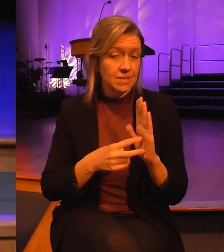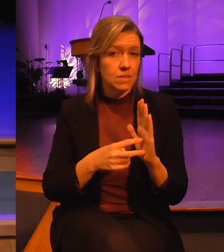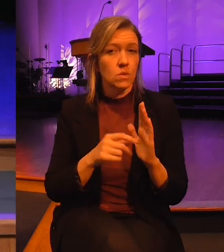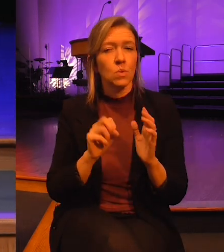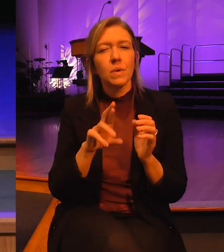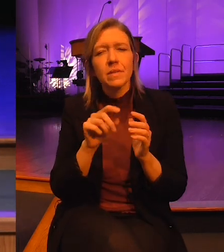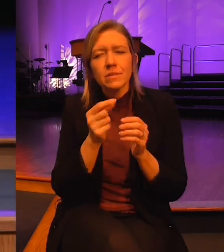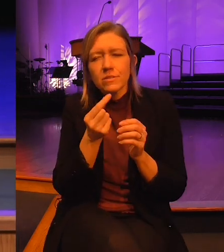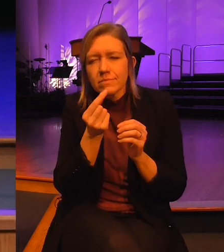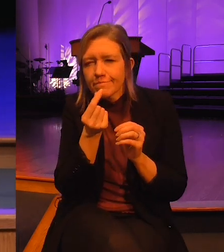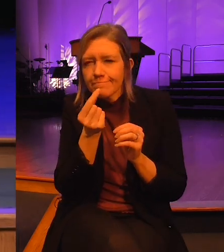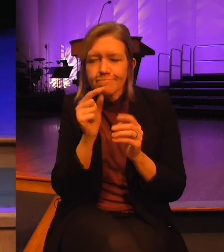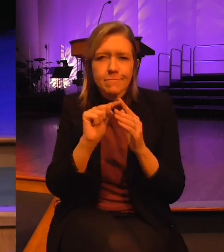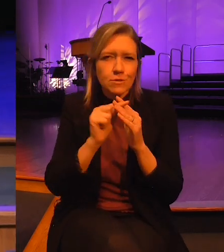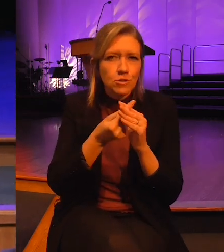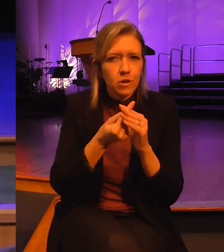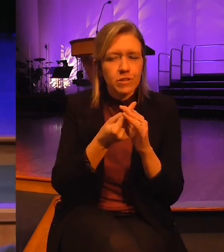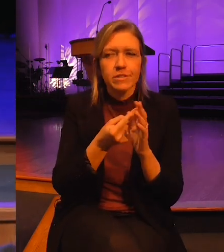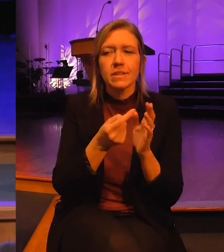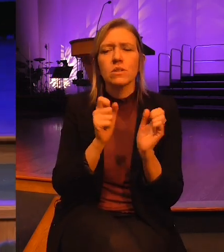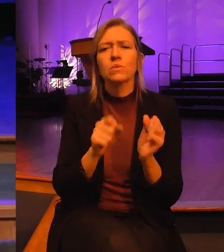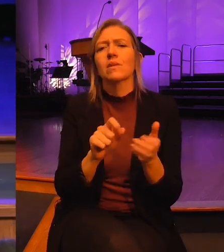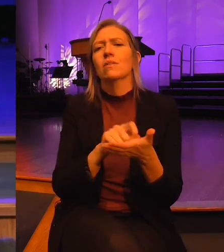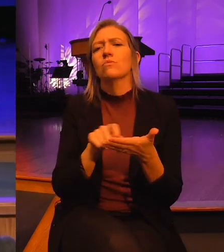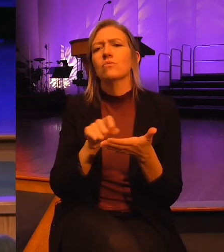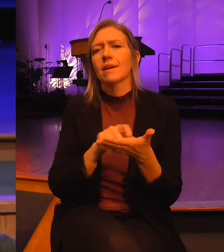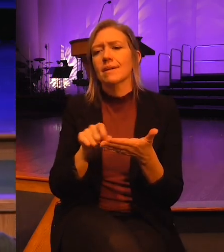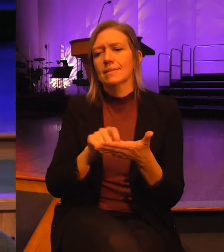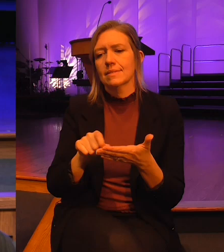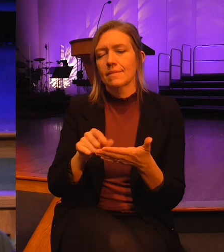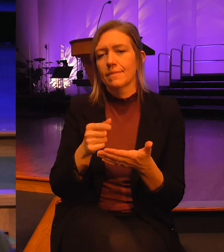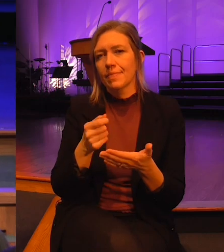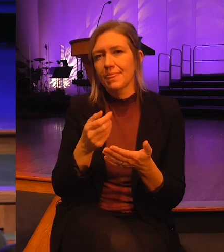puedes escribir algunas cosas que te gustaría lograr en esta área en